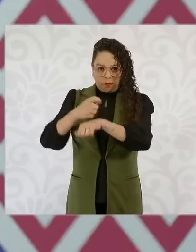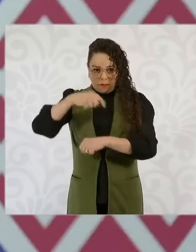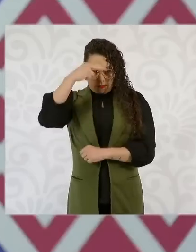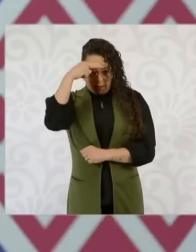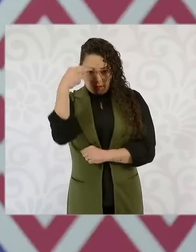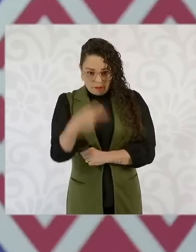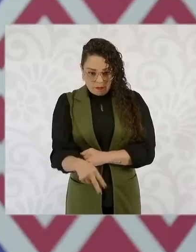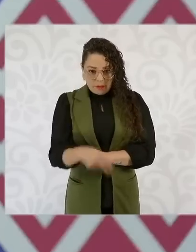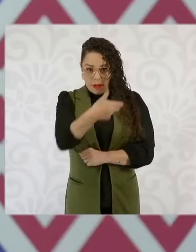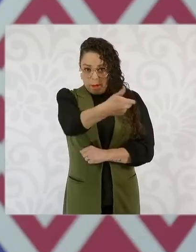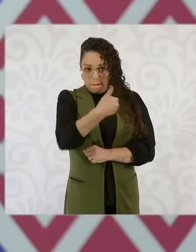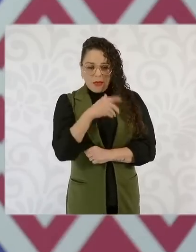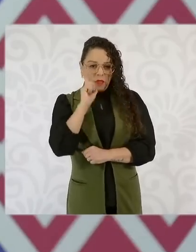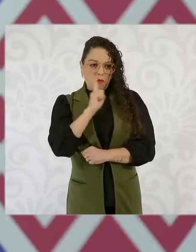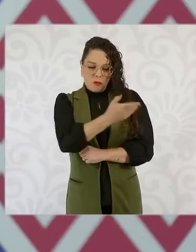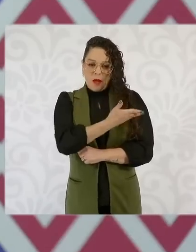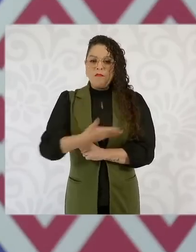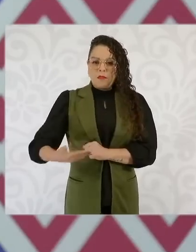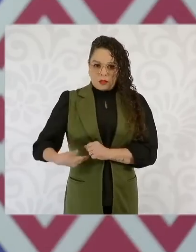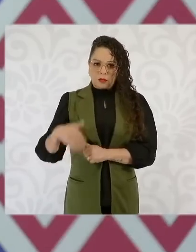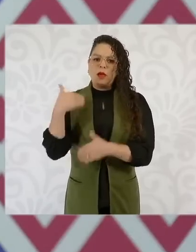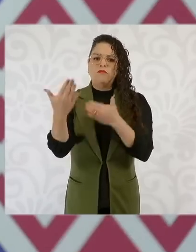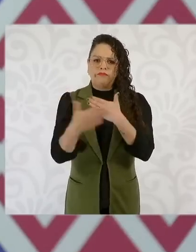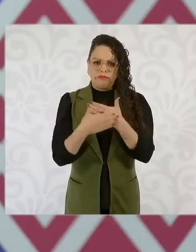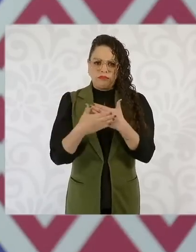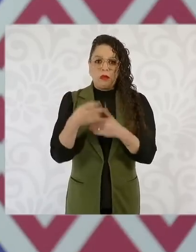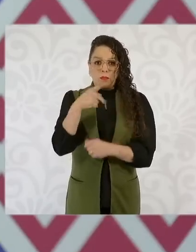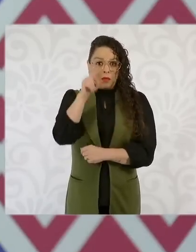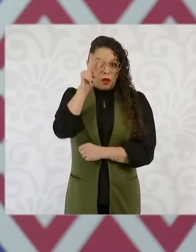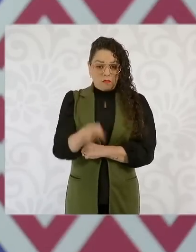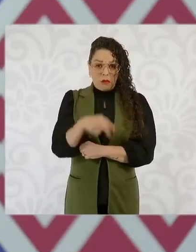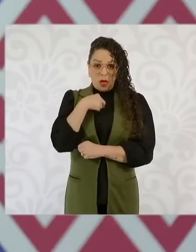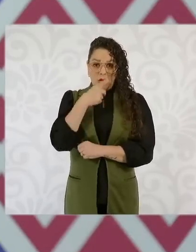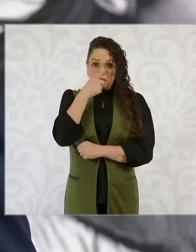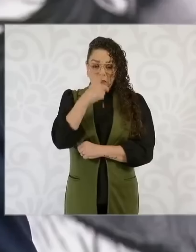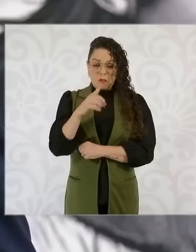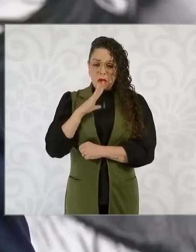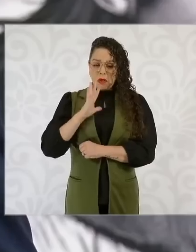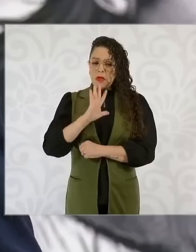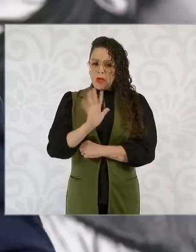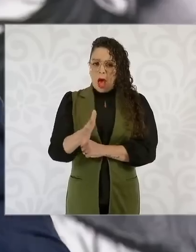presidenta Entonces yo diría estamos listos tenemos mucha información todos los días Hay